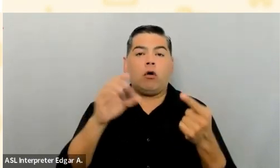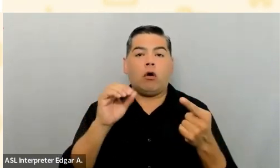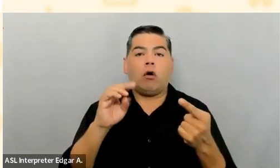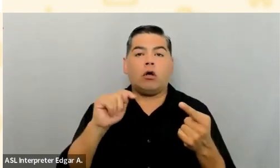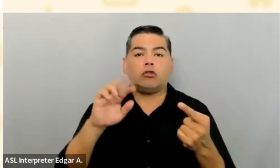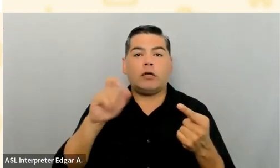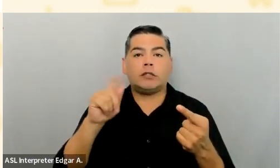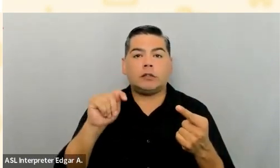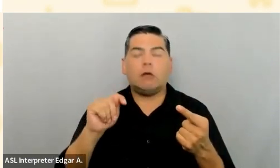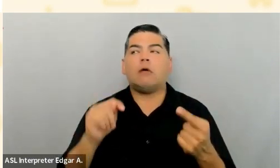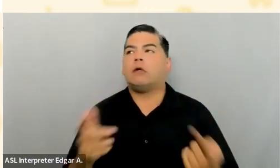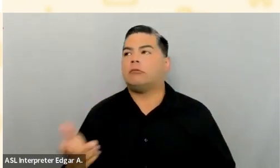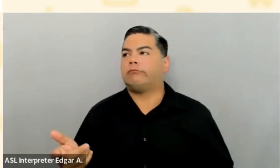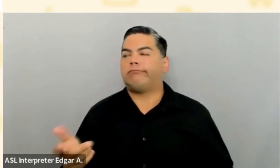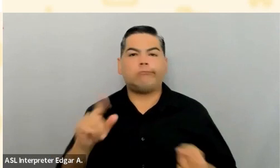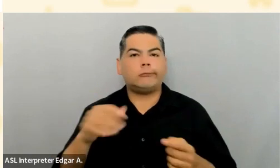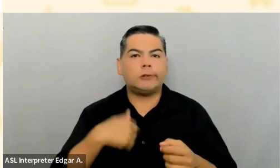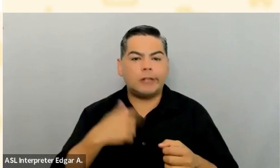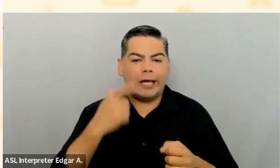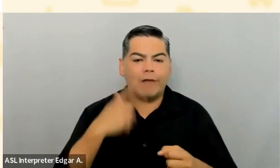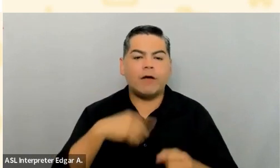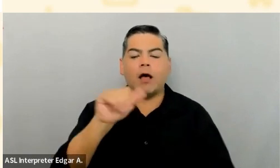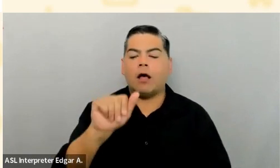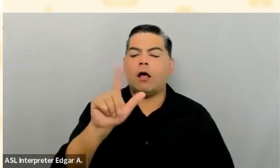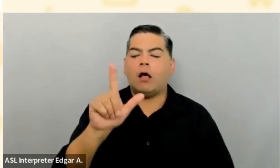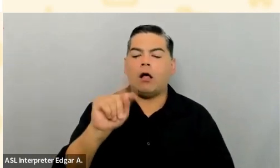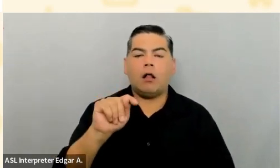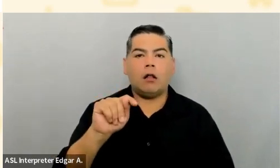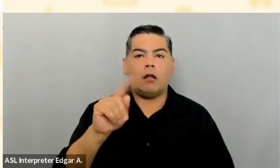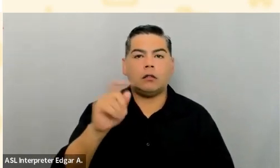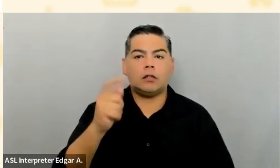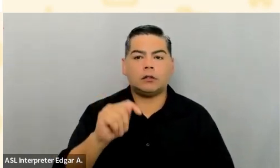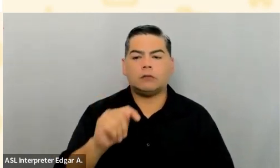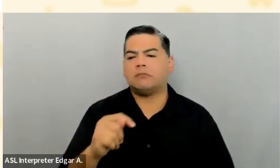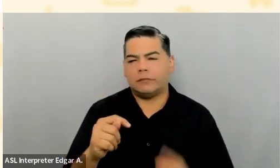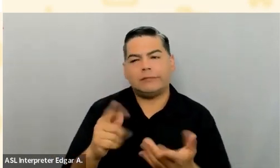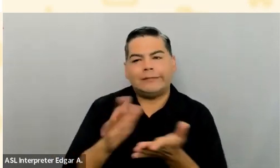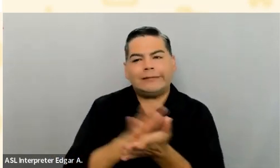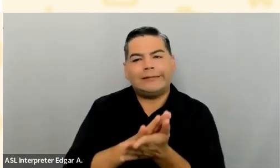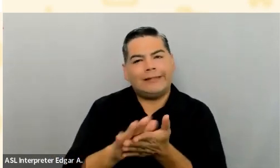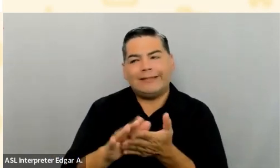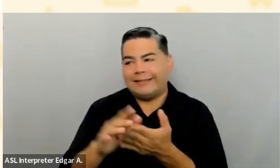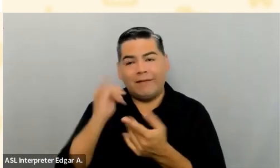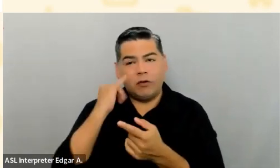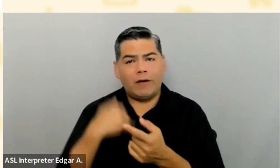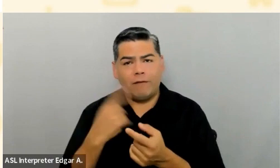que no tiene un texto alternativo o... Siempre es bueno tener uno. Si no tiene uno, no es el fin del mundo